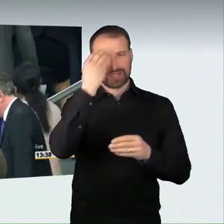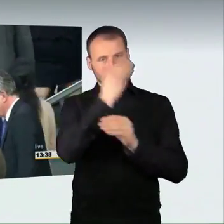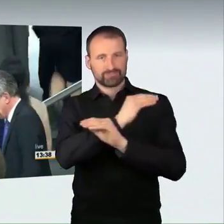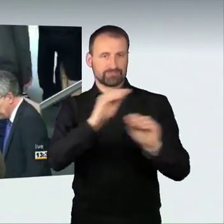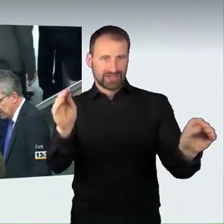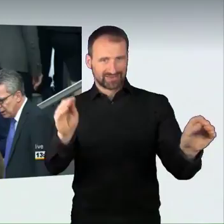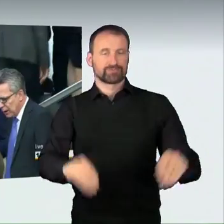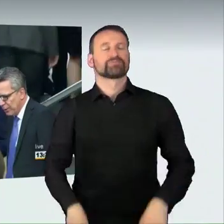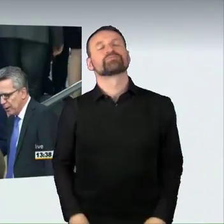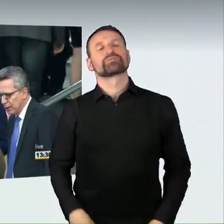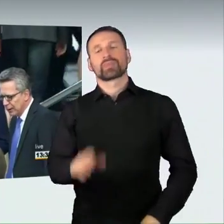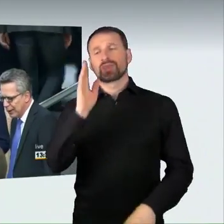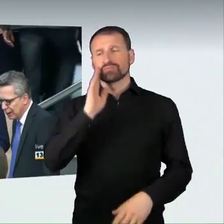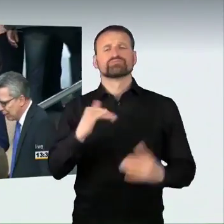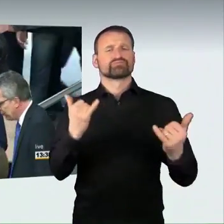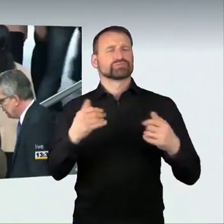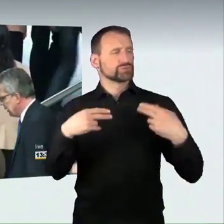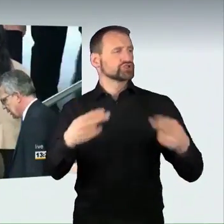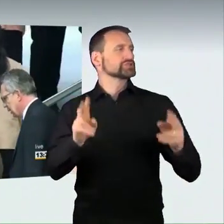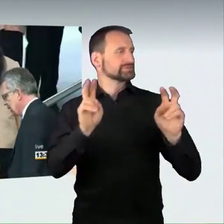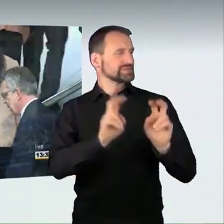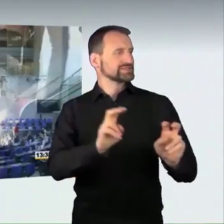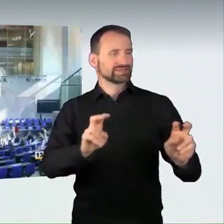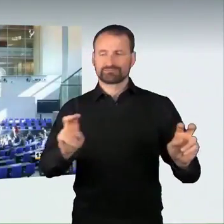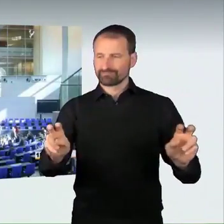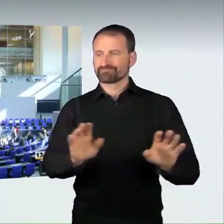Bitte nehmen Sie jetzt alle wieder Platz.